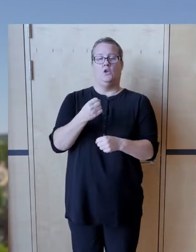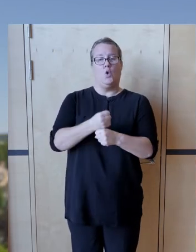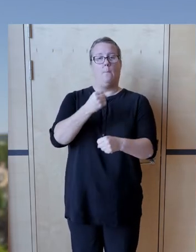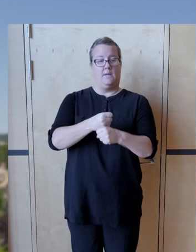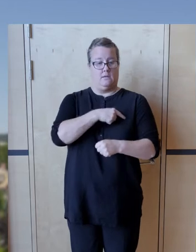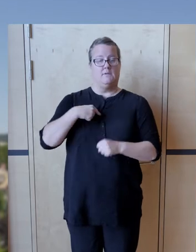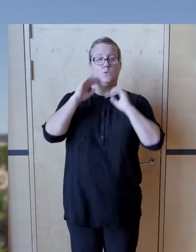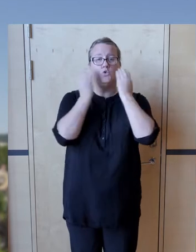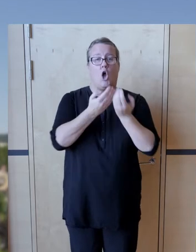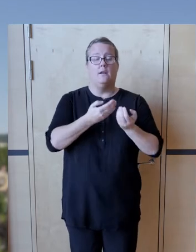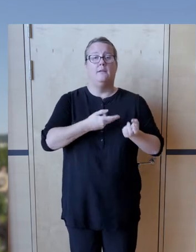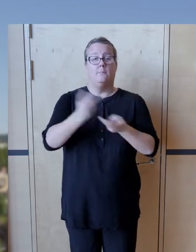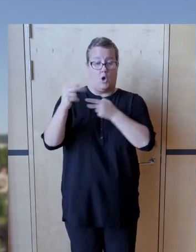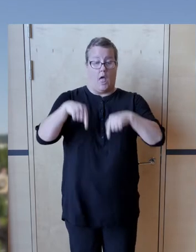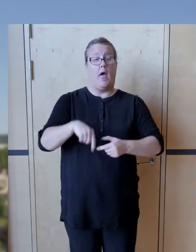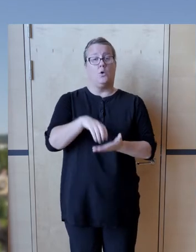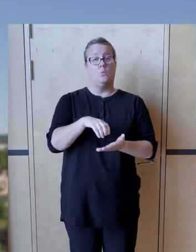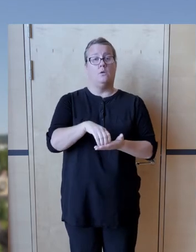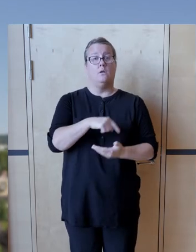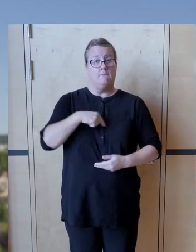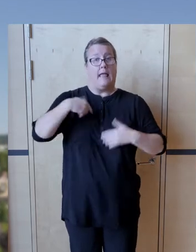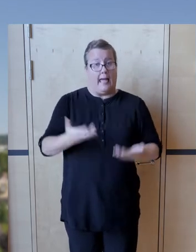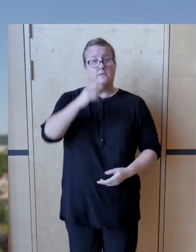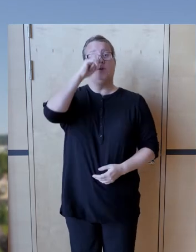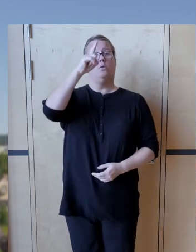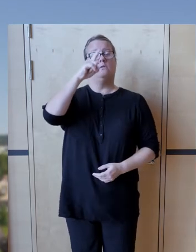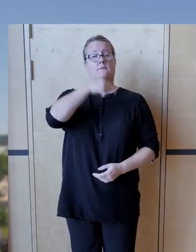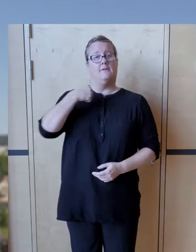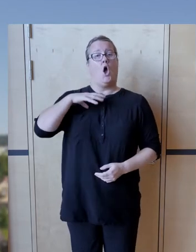Här i kommunen det är stolt Att ta de där kloka beslut som vi tar nu